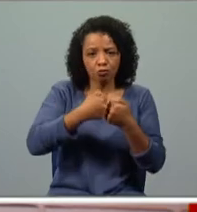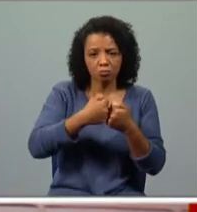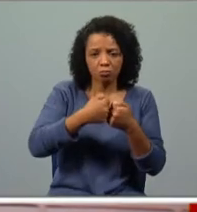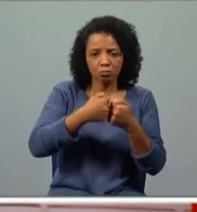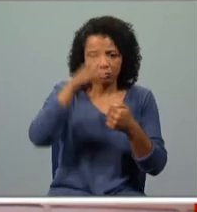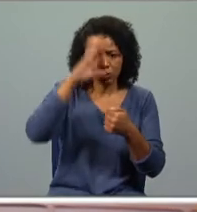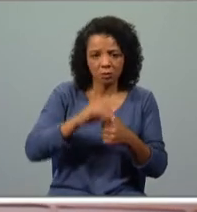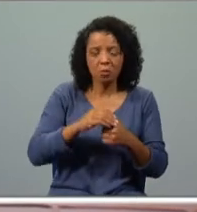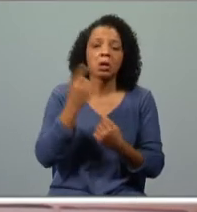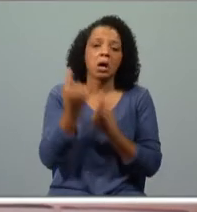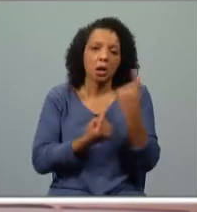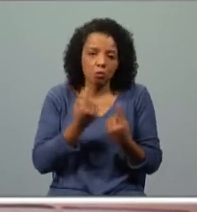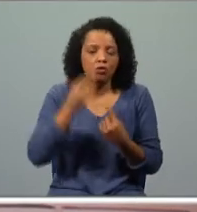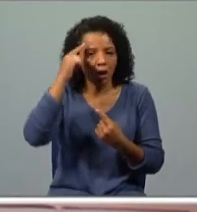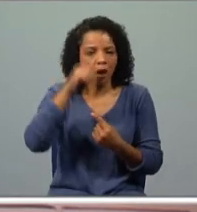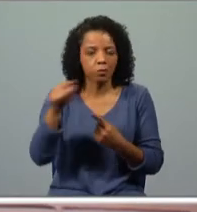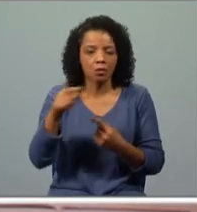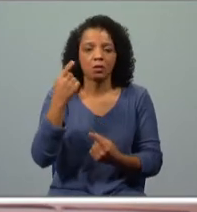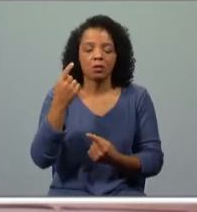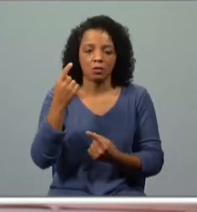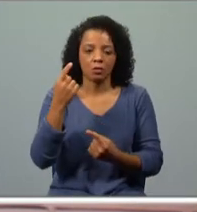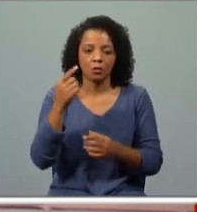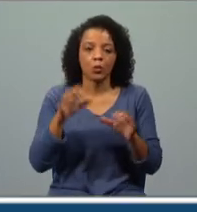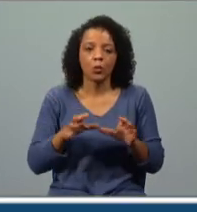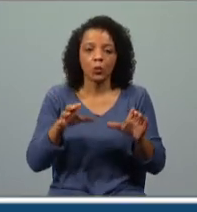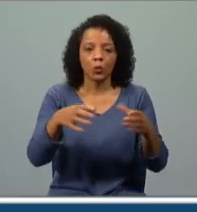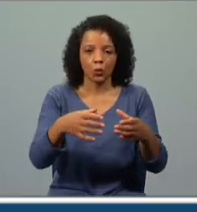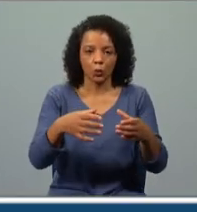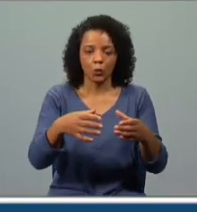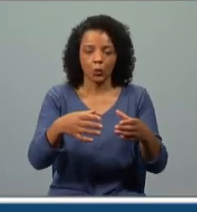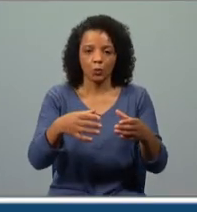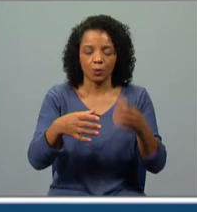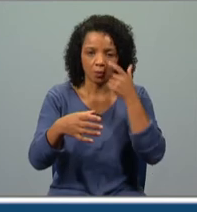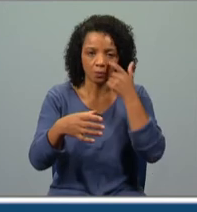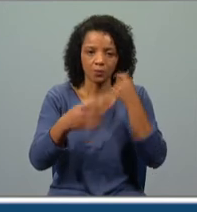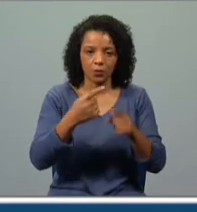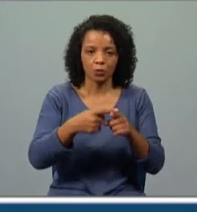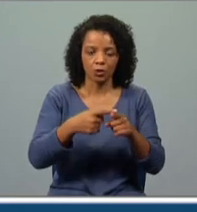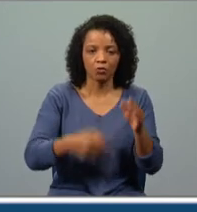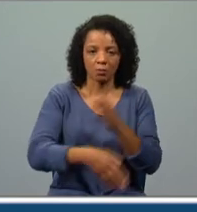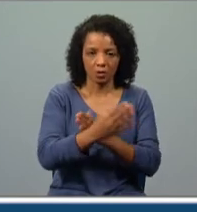a sabemos que são alguns daqueles daquele grupo dos gregos que partiram e 我們知道他們是其中一些離開的那群希臘人